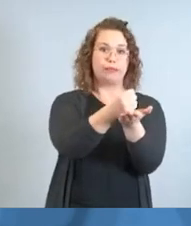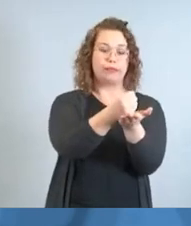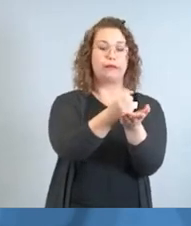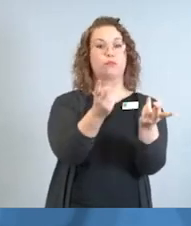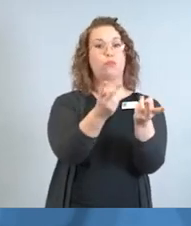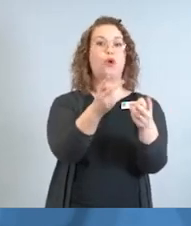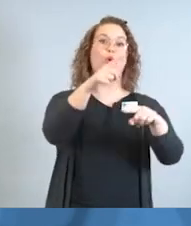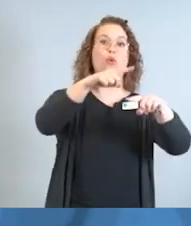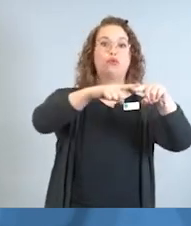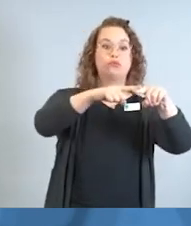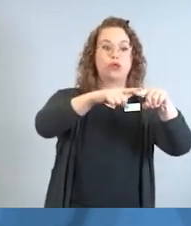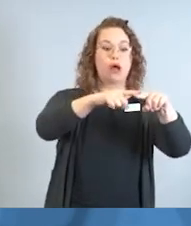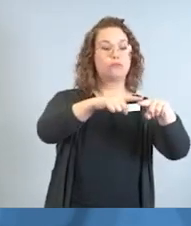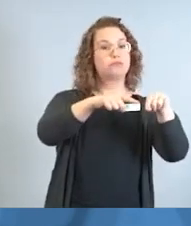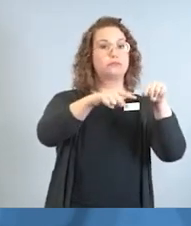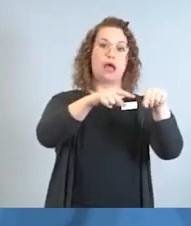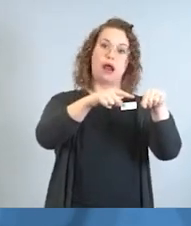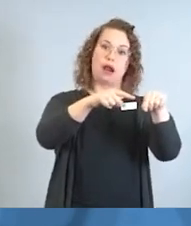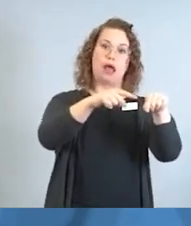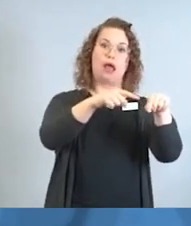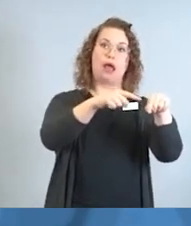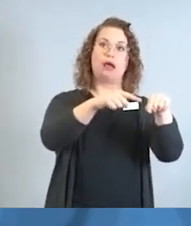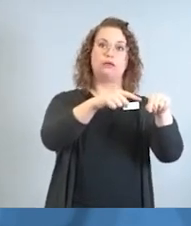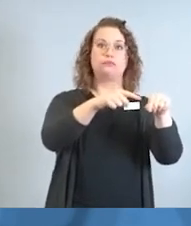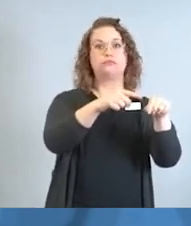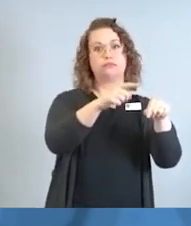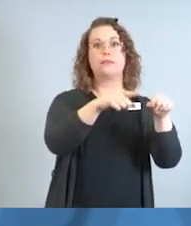jonka alueella hän oleskelee säännönmukaisesti tai pidempiaikaisesti.